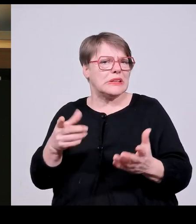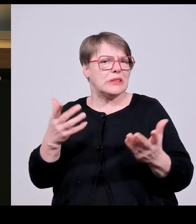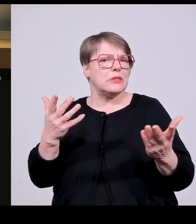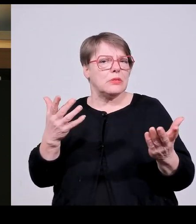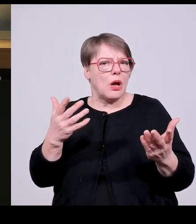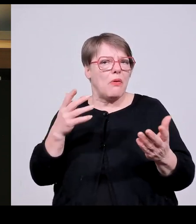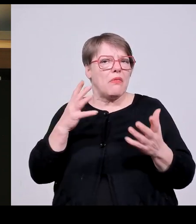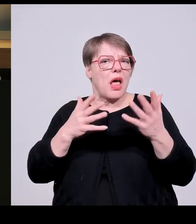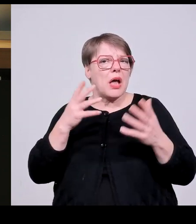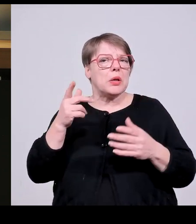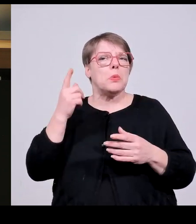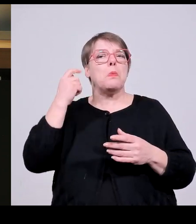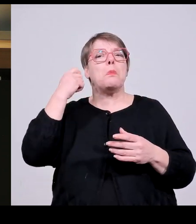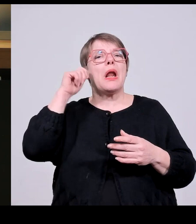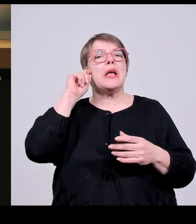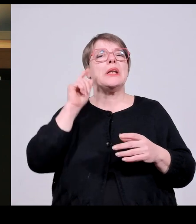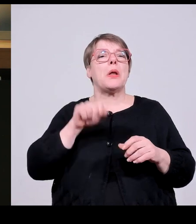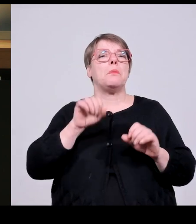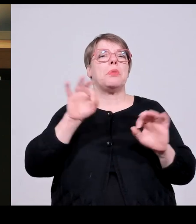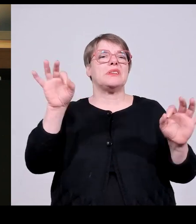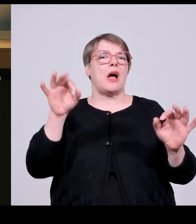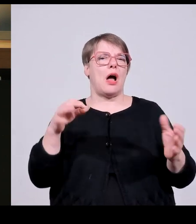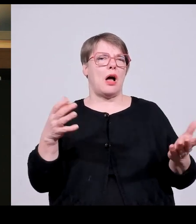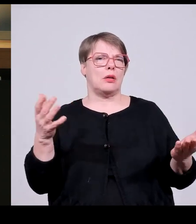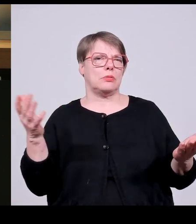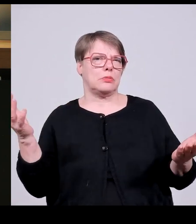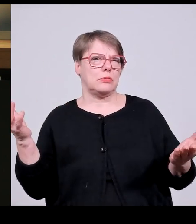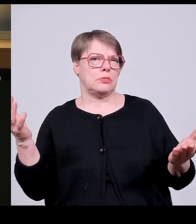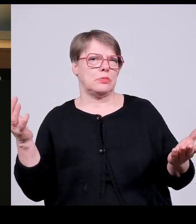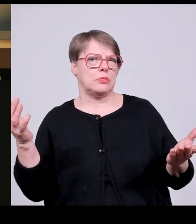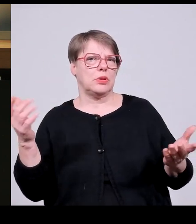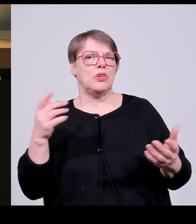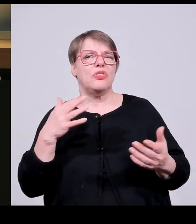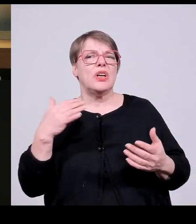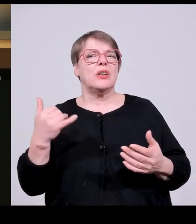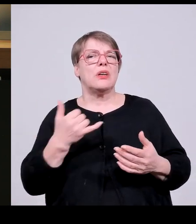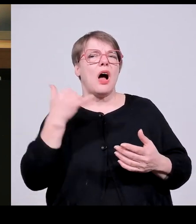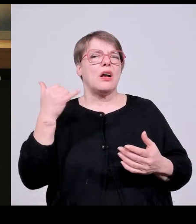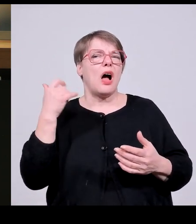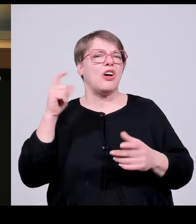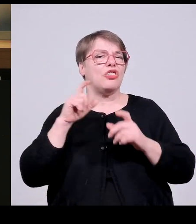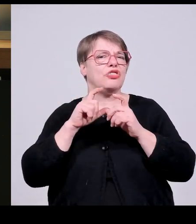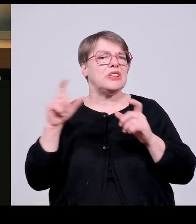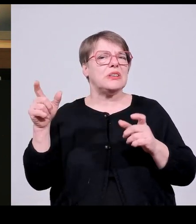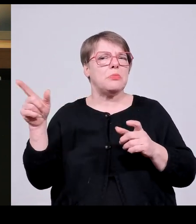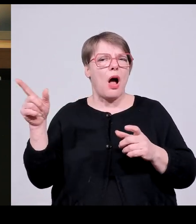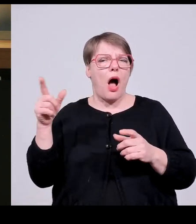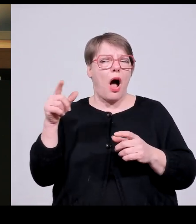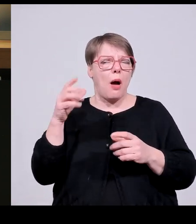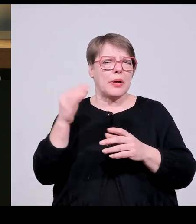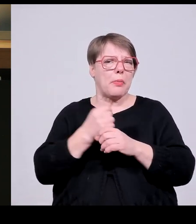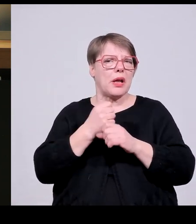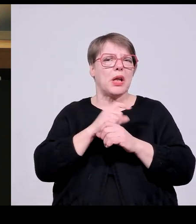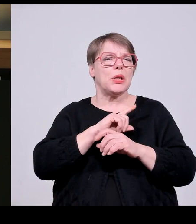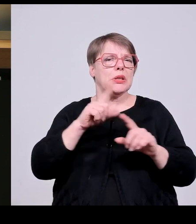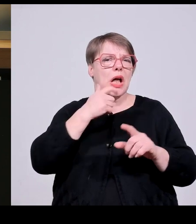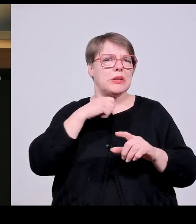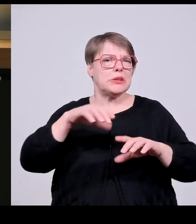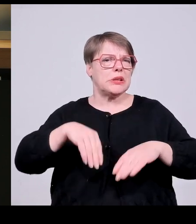Abgeordnetenhaus stellen die Linksfraktion einen Antrag, die Arbeitsplätze bei Vattenfall Wärme und Gasag sollten auch im Falle der Verstaatlichung gesichert werde.